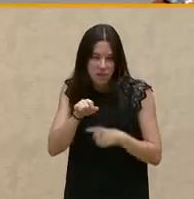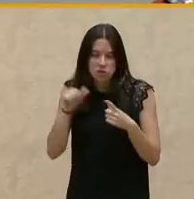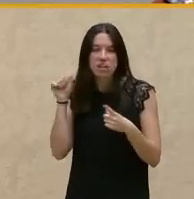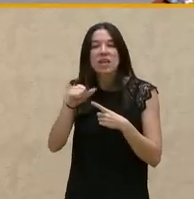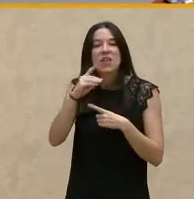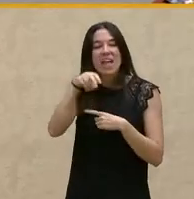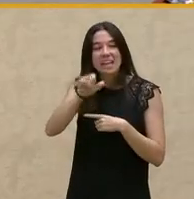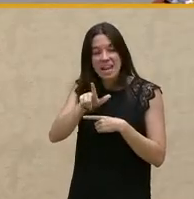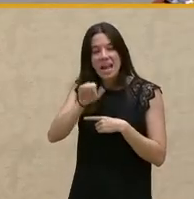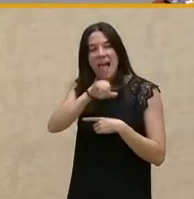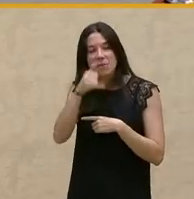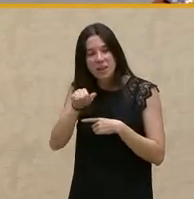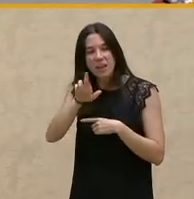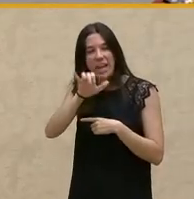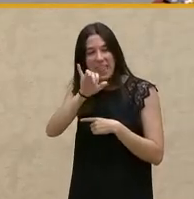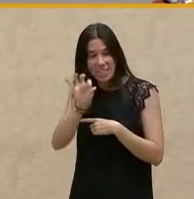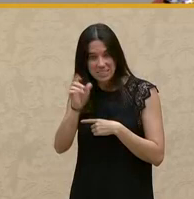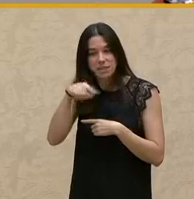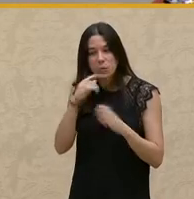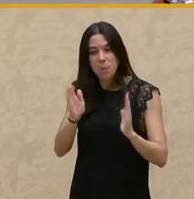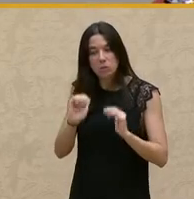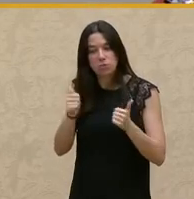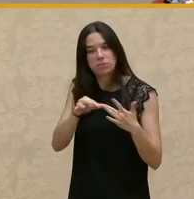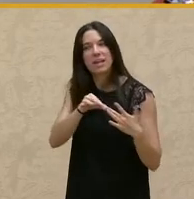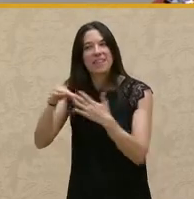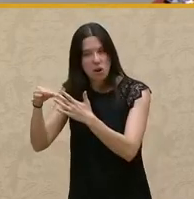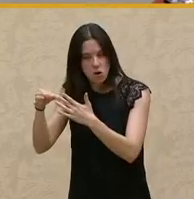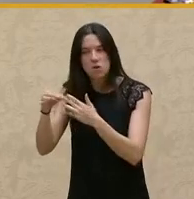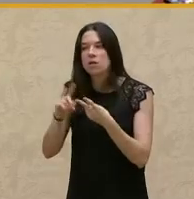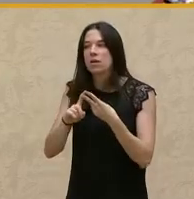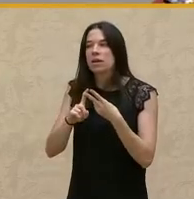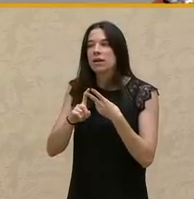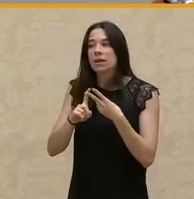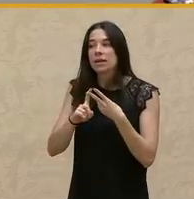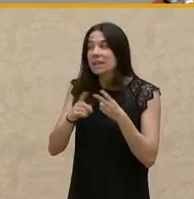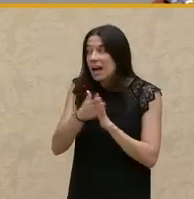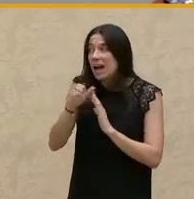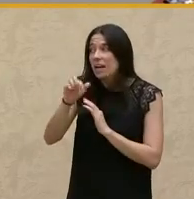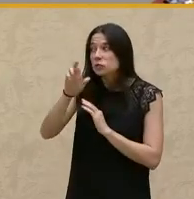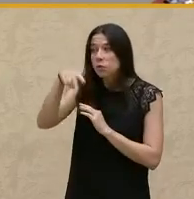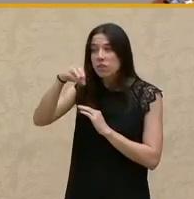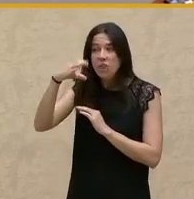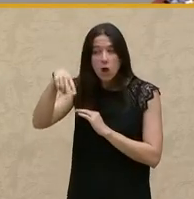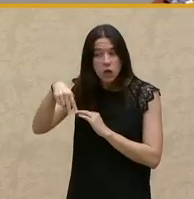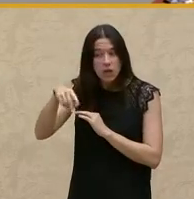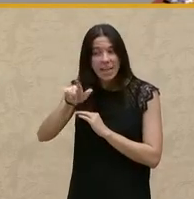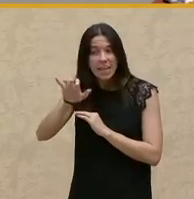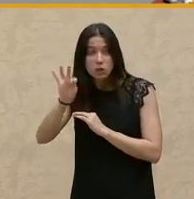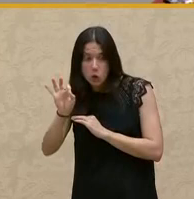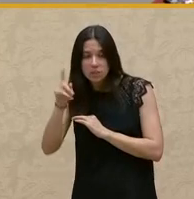que lidero aquel comienzo, y Asunción Leito, que también fue una profesional excelente. Y